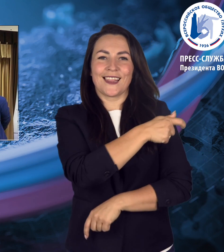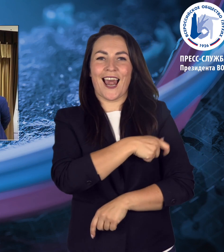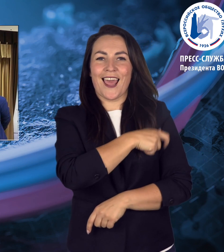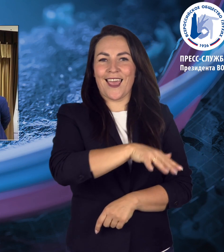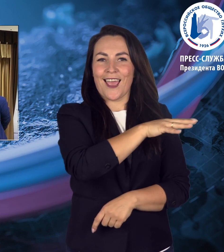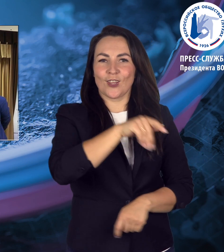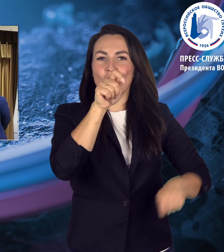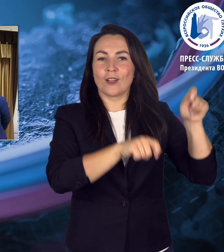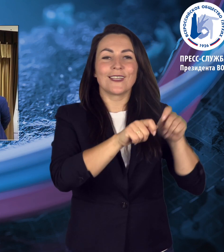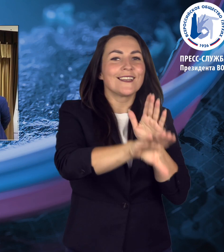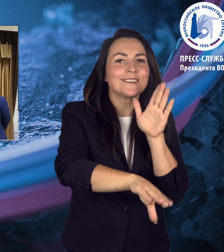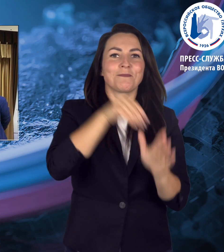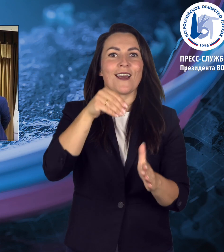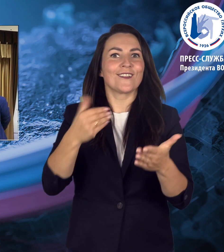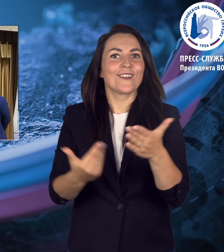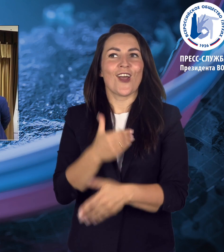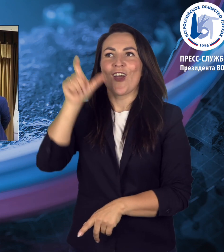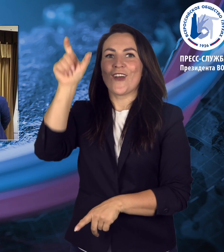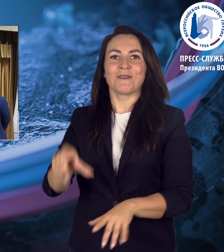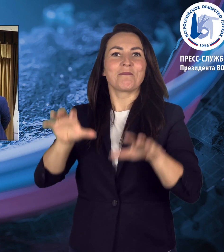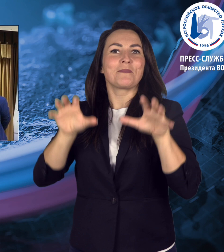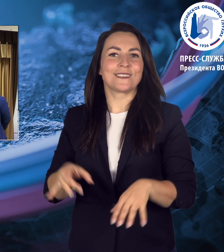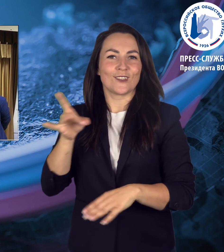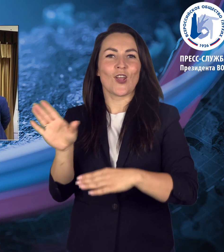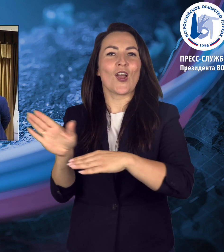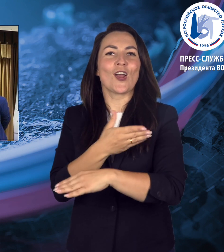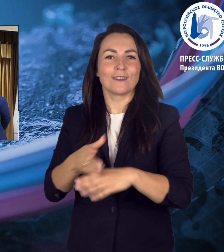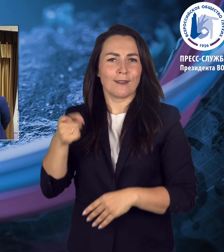Делегаты конференции избрали нового председателя РО –